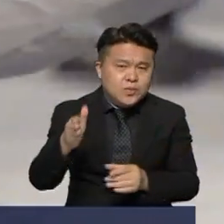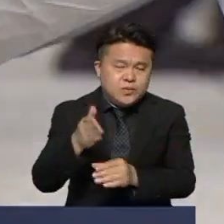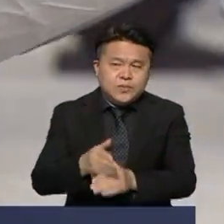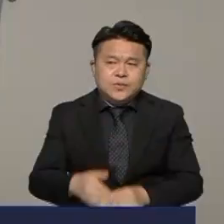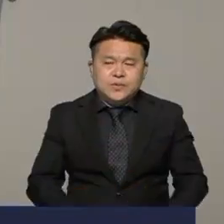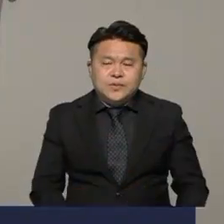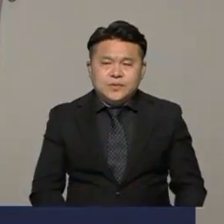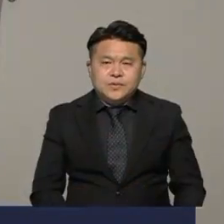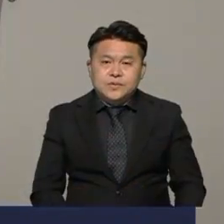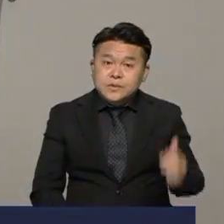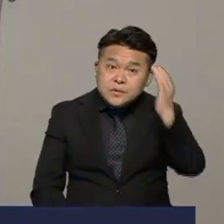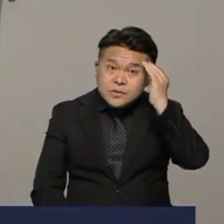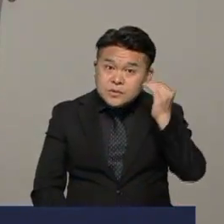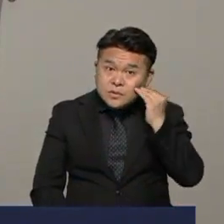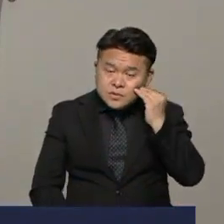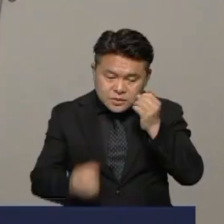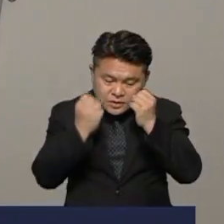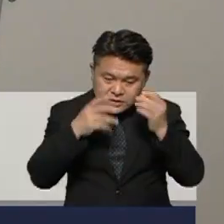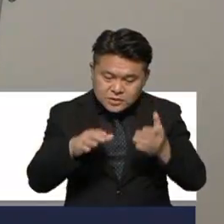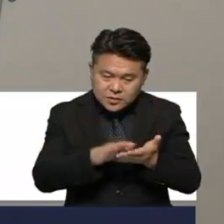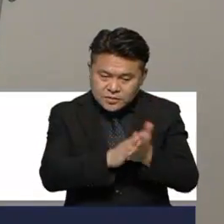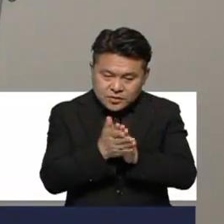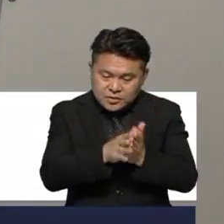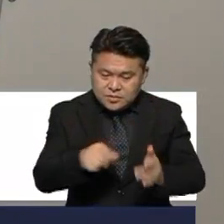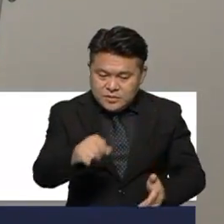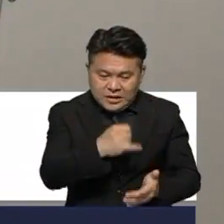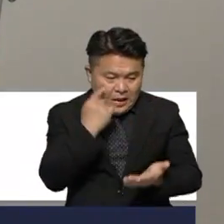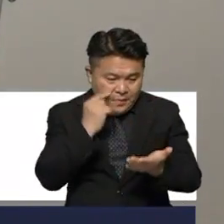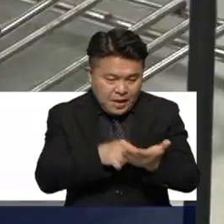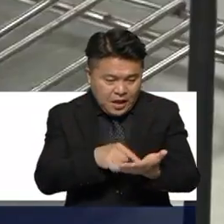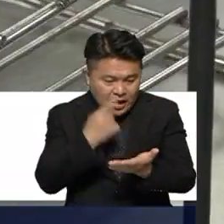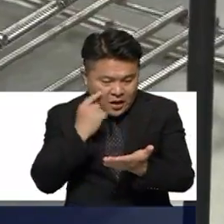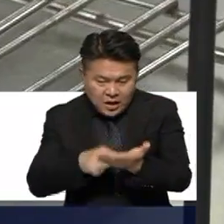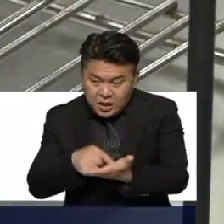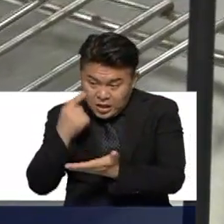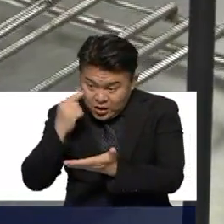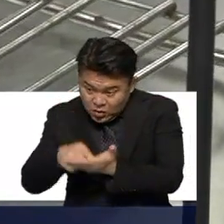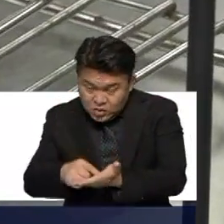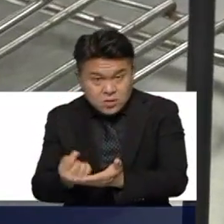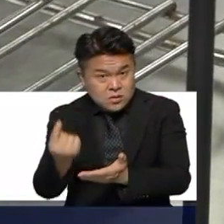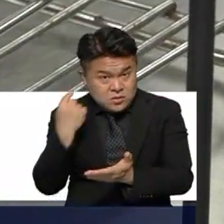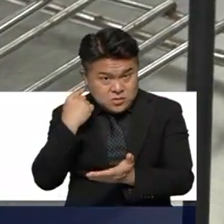국내에서 신종 변이도 속속 발견되고 있는데 어제는 최근 남아공에서 빠르게